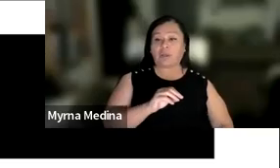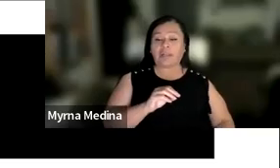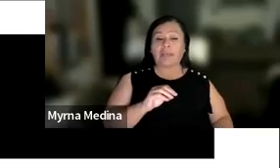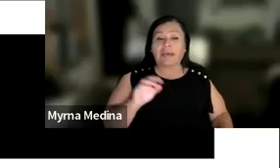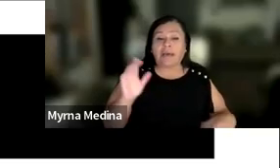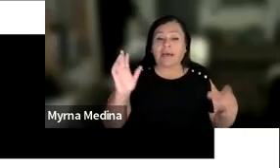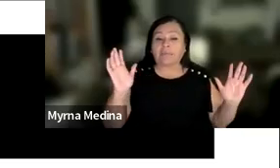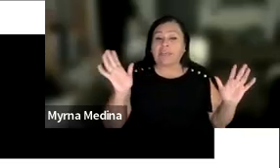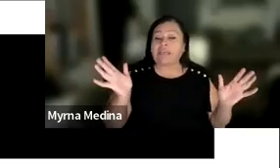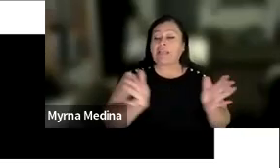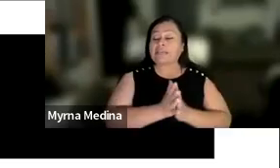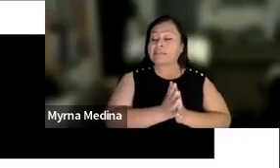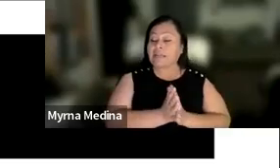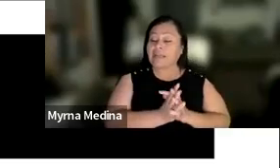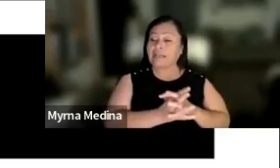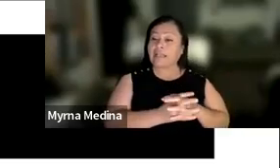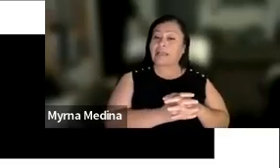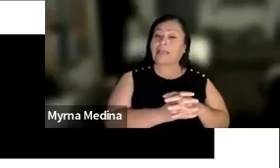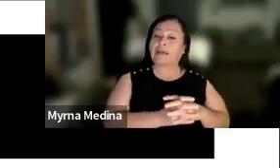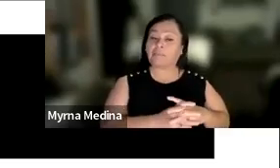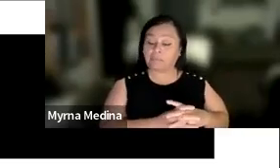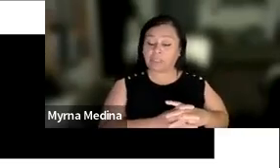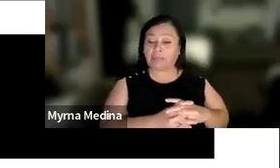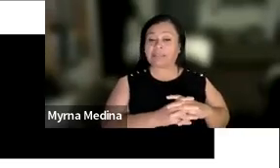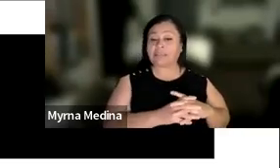Vale, esto? Bueno, está colado. Eso quiere decir que no se ve a través de él. iba cerrándose ese campo. Entonces esa es la A del campo visual.